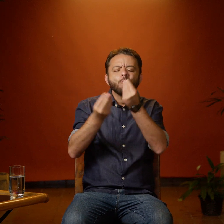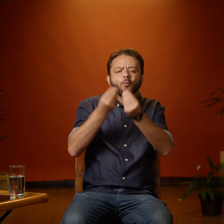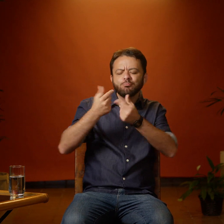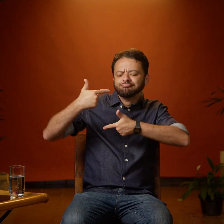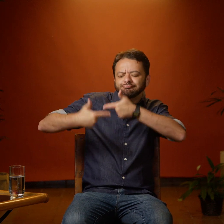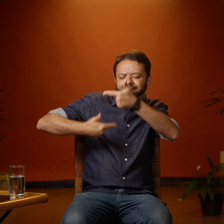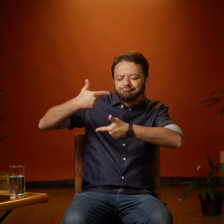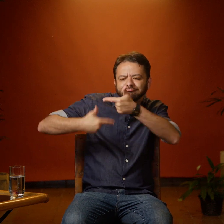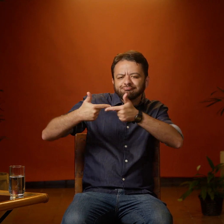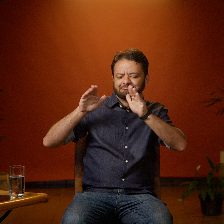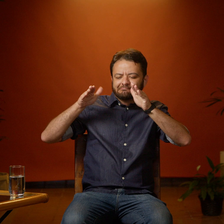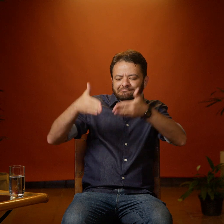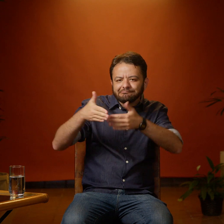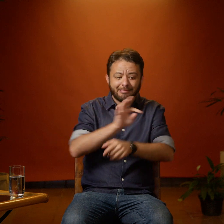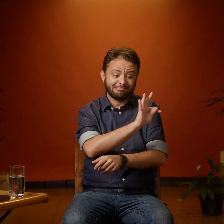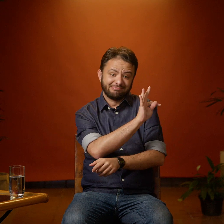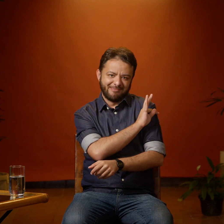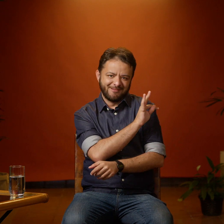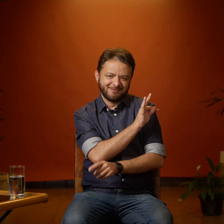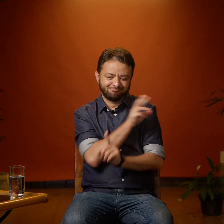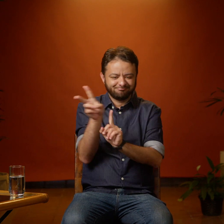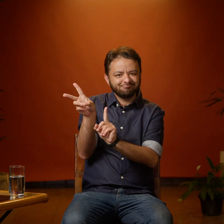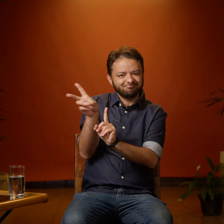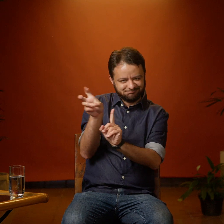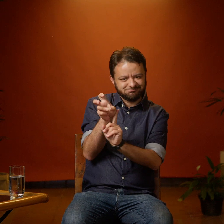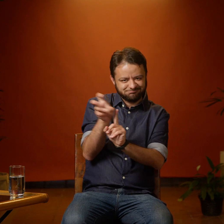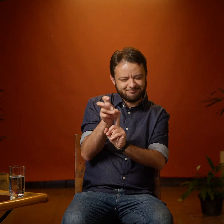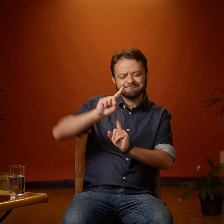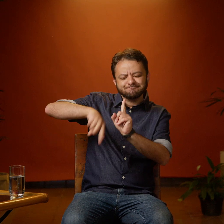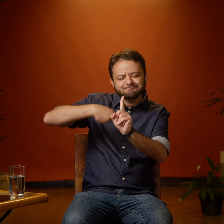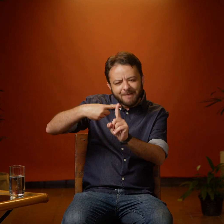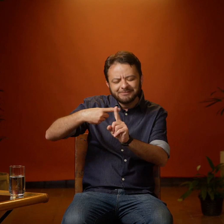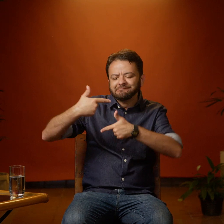Esse trabalho é mais focado na parte técnica, em pessoas que fazem tradução,